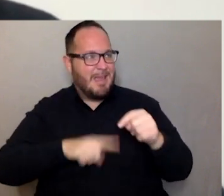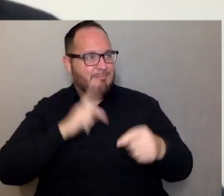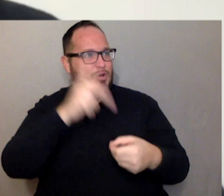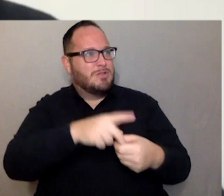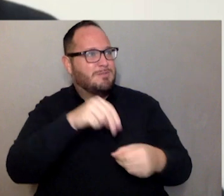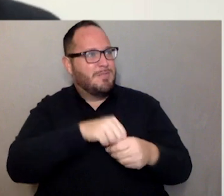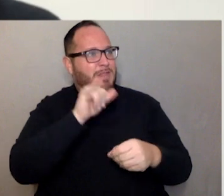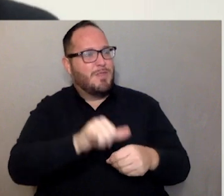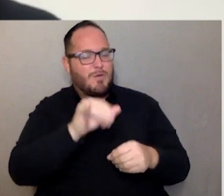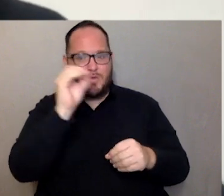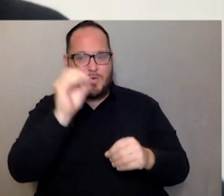FIGHTING FOR PROGRAMS THAT RECOGNIZE THE LIFE AND DIGNITY